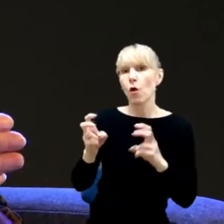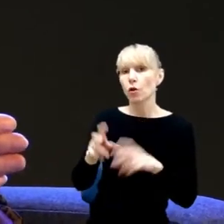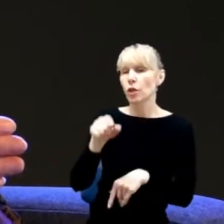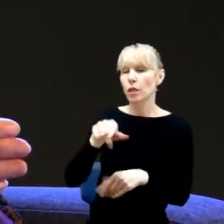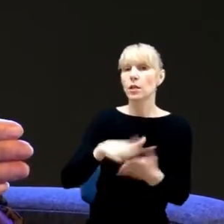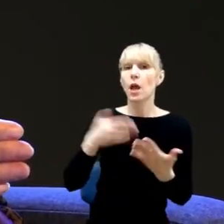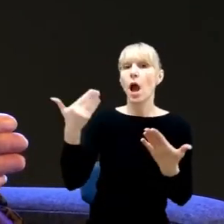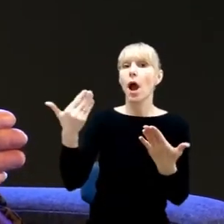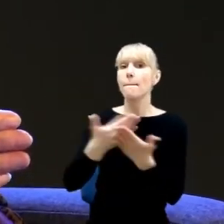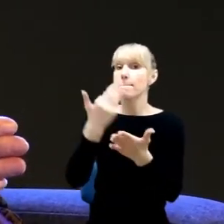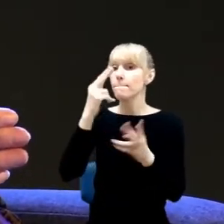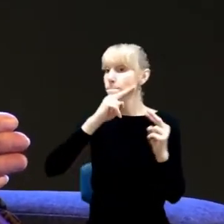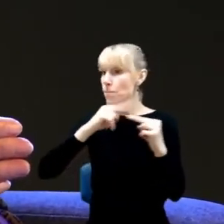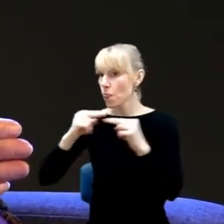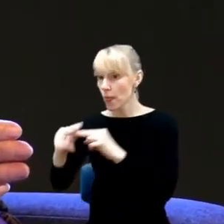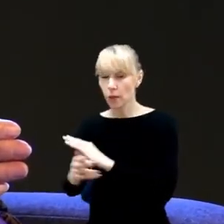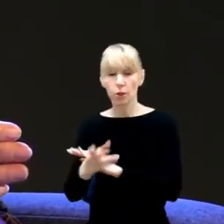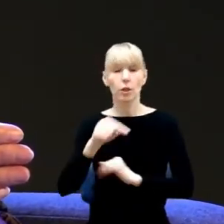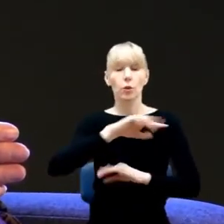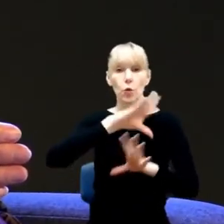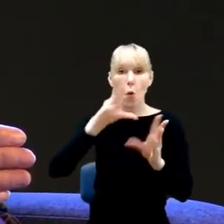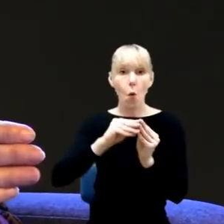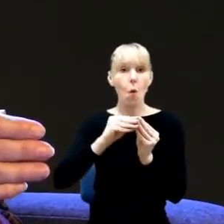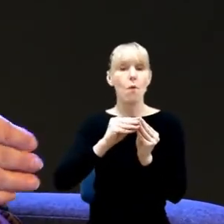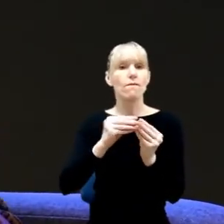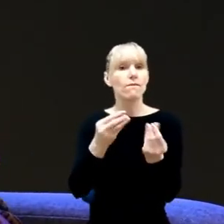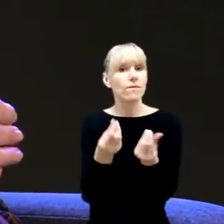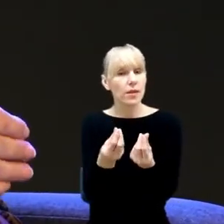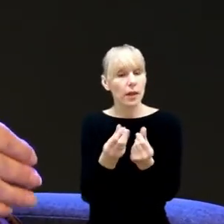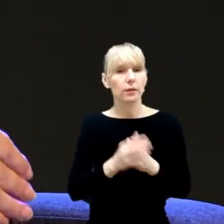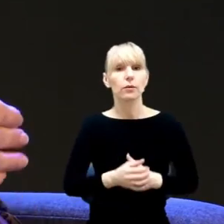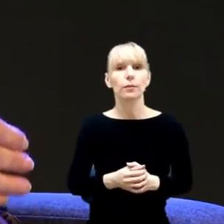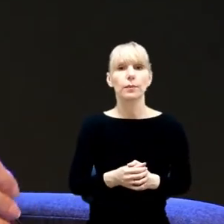Tutaj będzie ogromne wyzwanie, ponieważ przepisy,